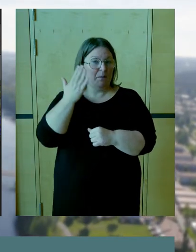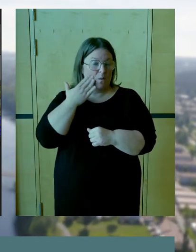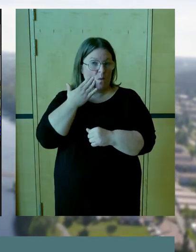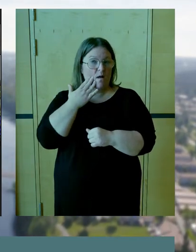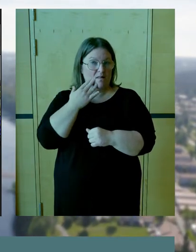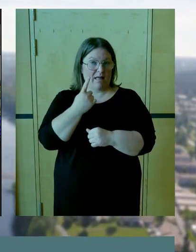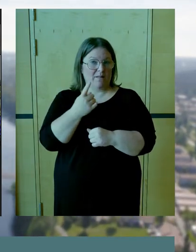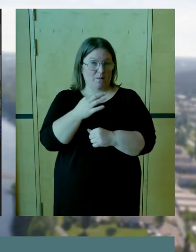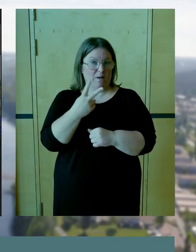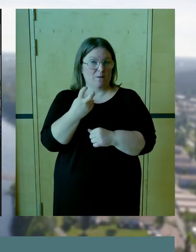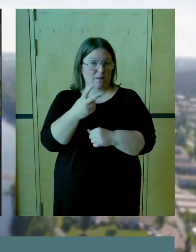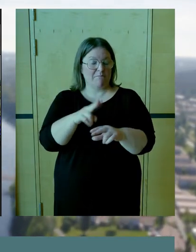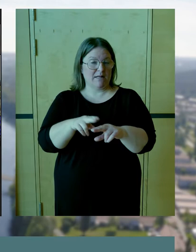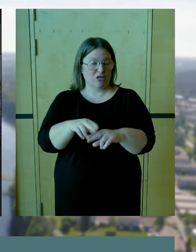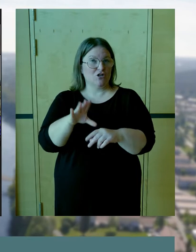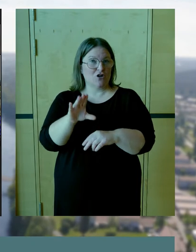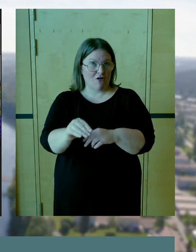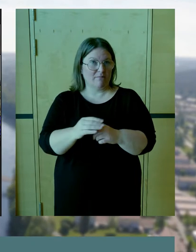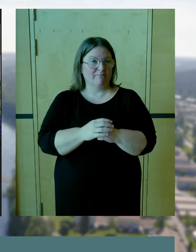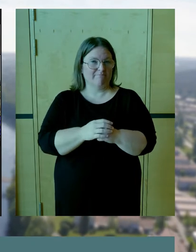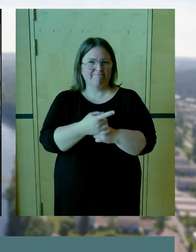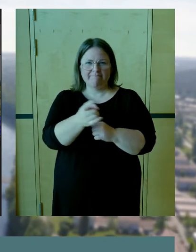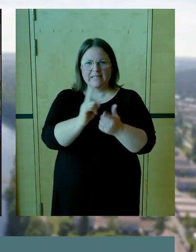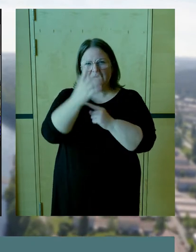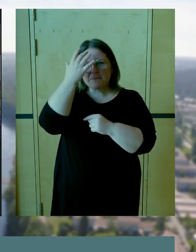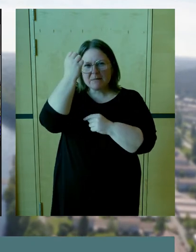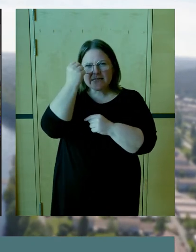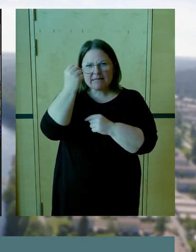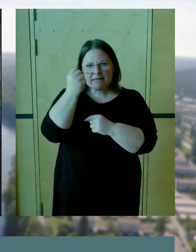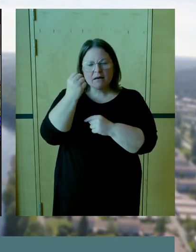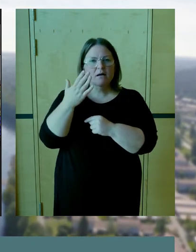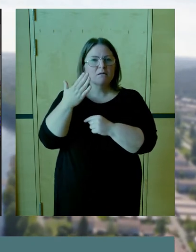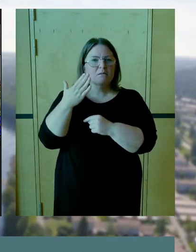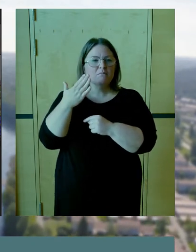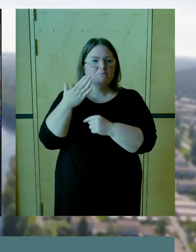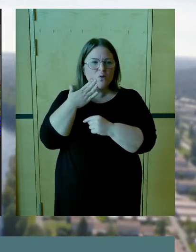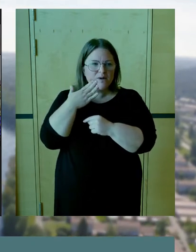Ni kanske kommer ihåg det också att de skulle integreras